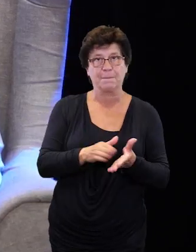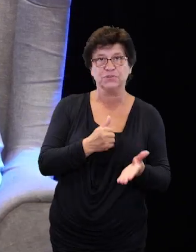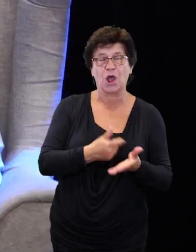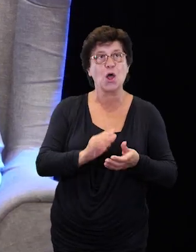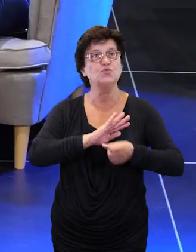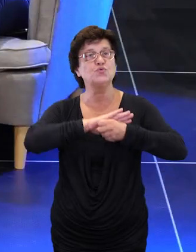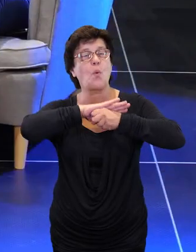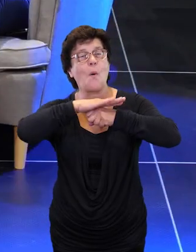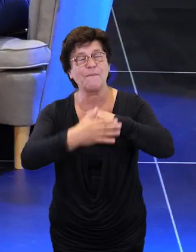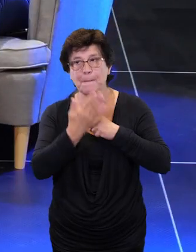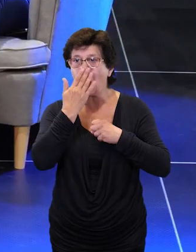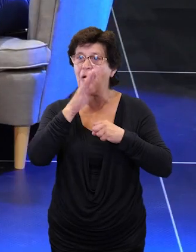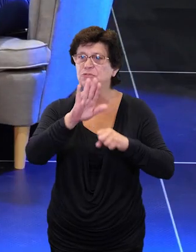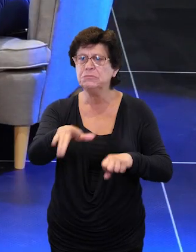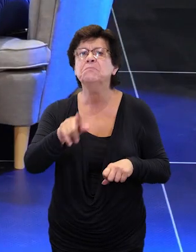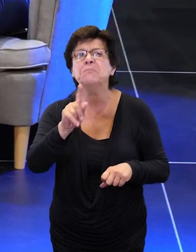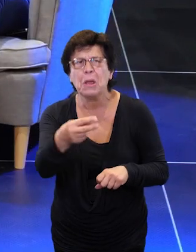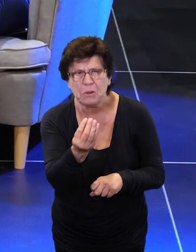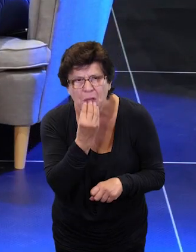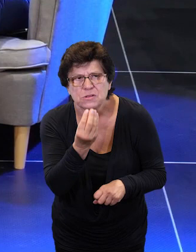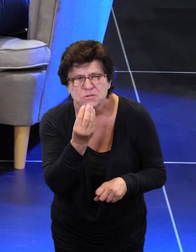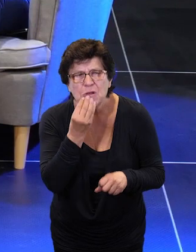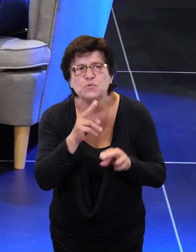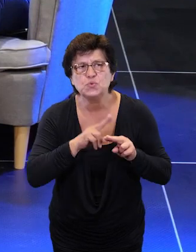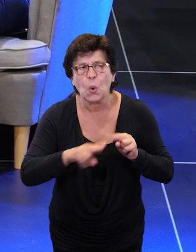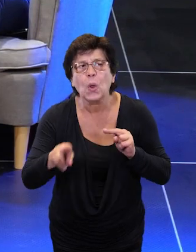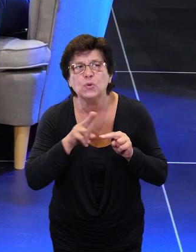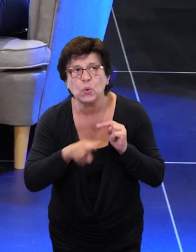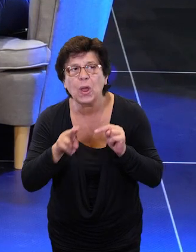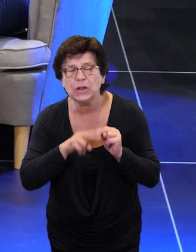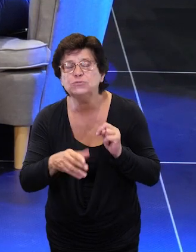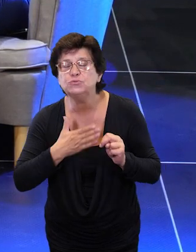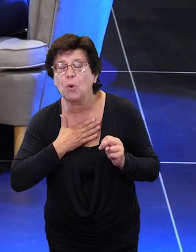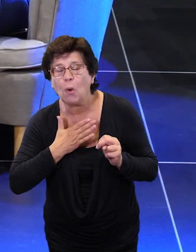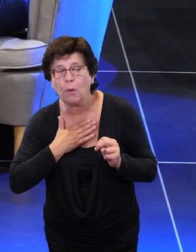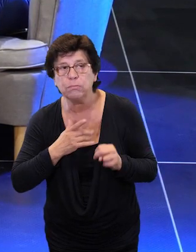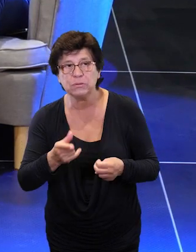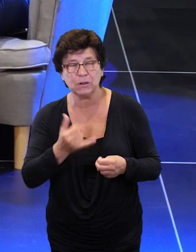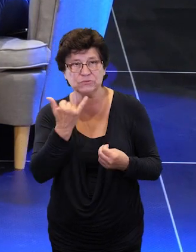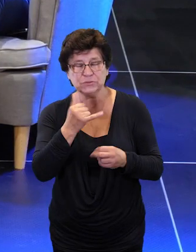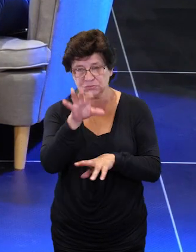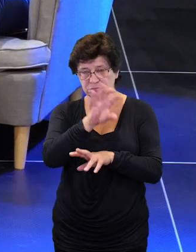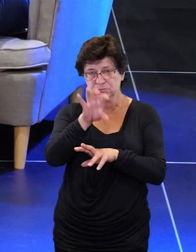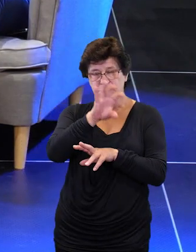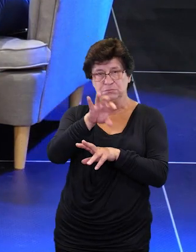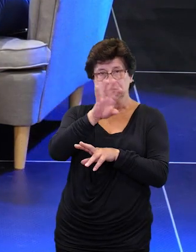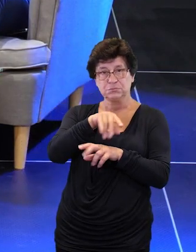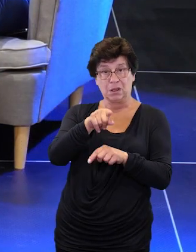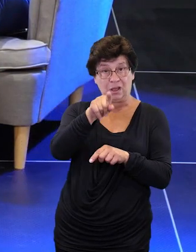Bardzo trudno jest zastosować jakąś metodę,